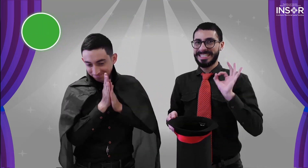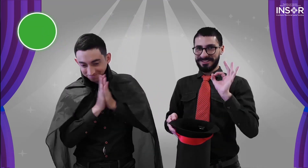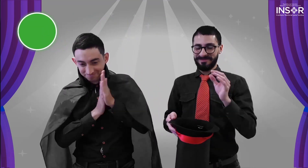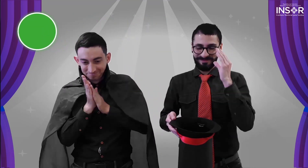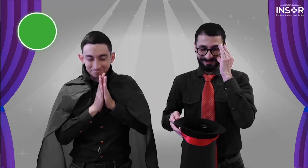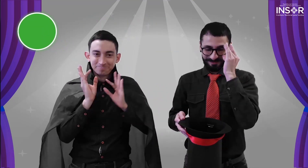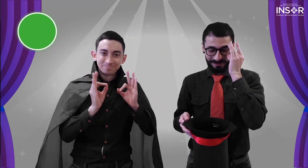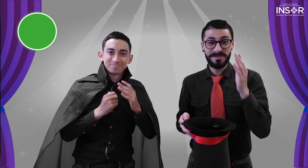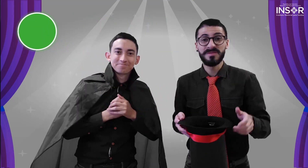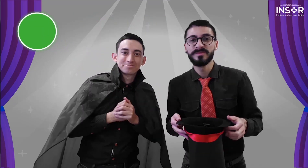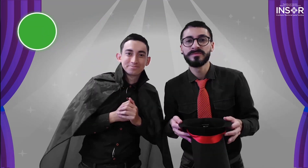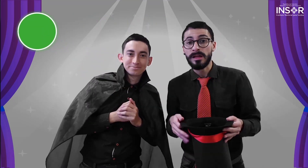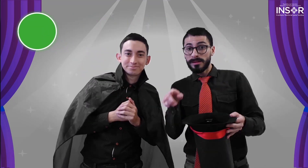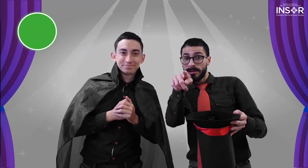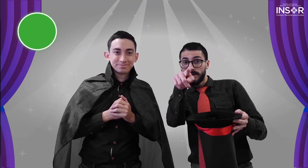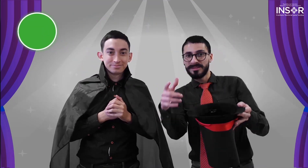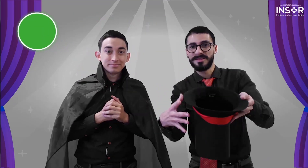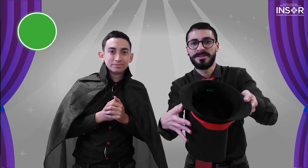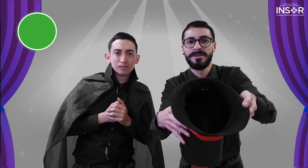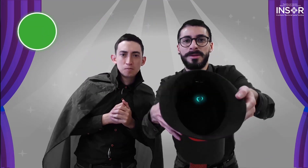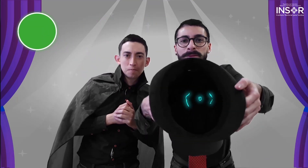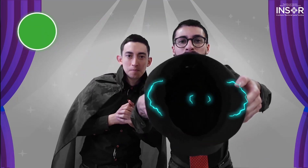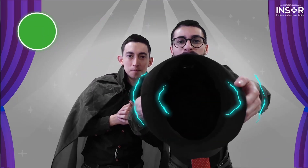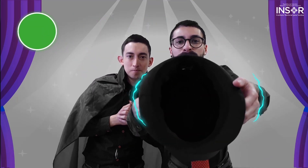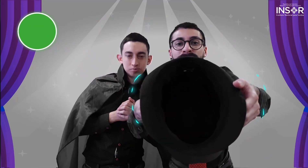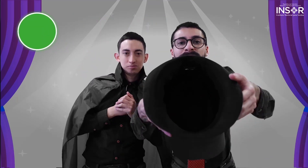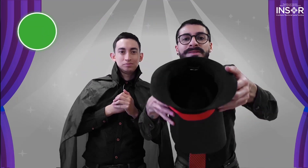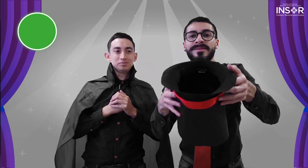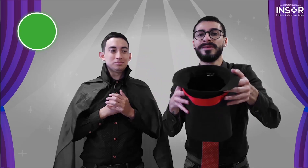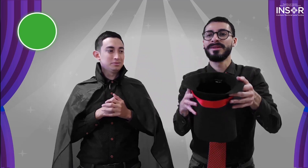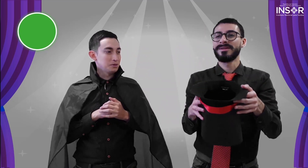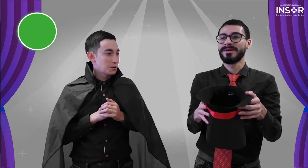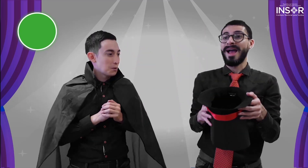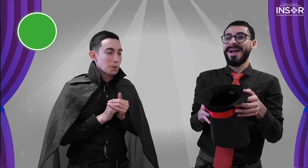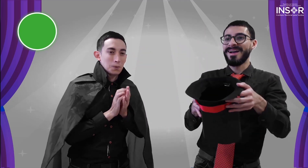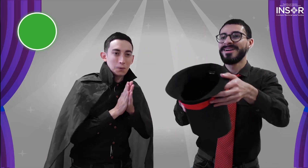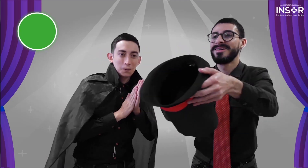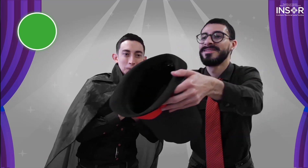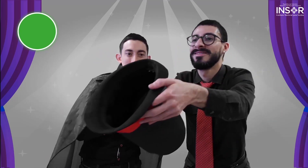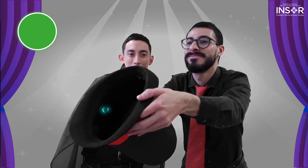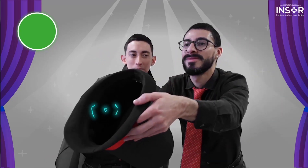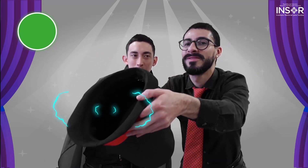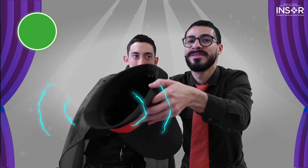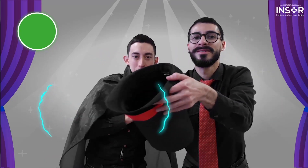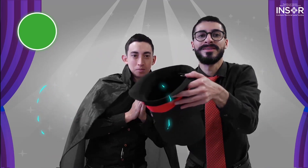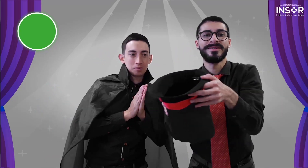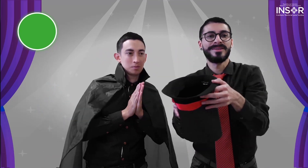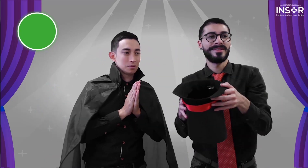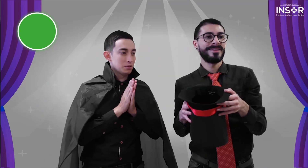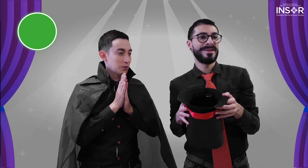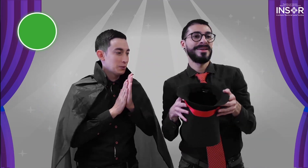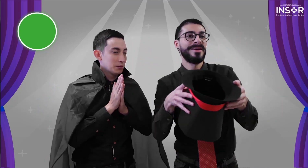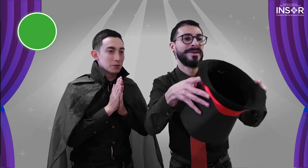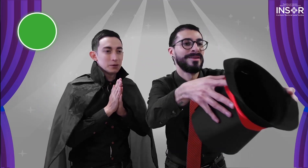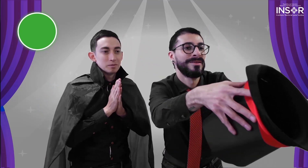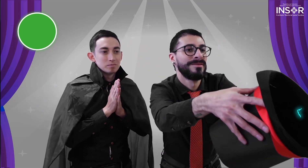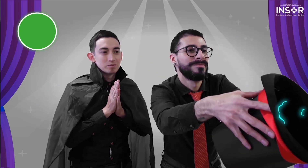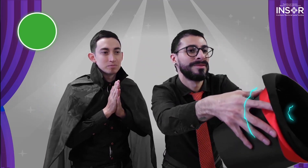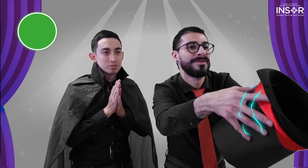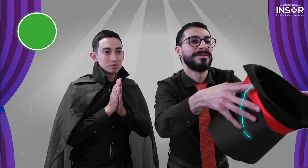Muy bien. Oh, ahí... Por allá también. Por allá.